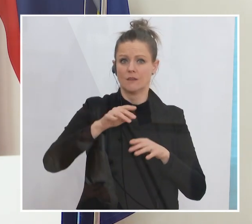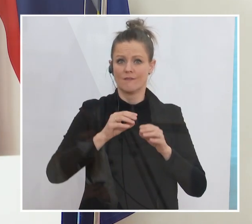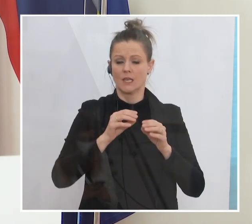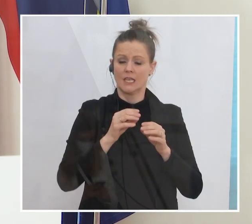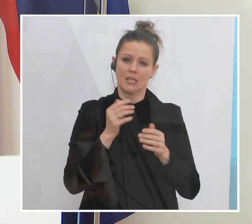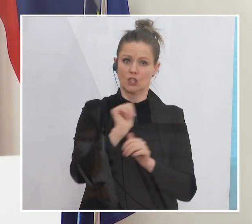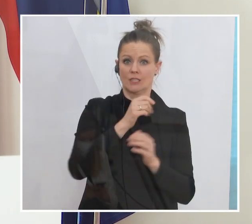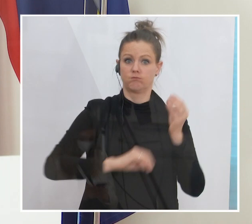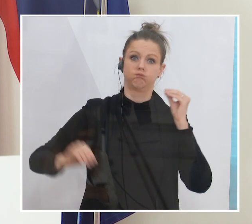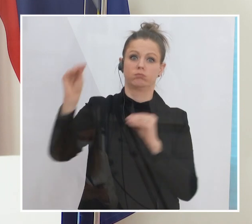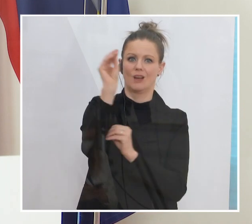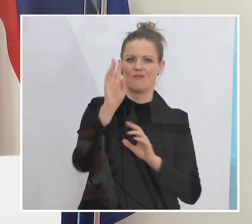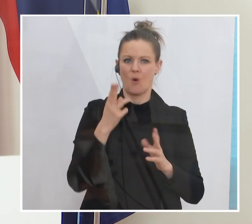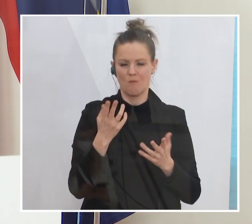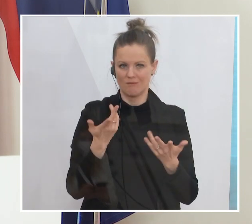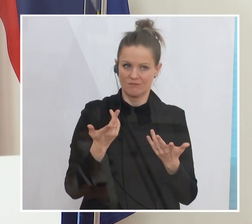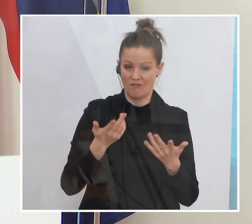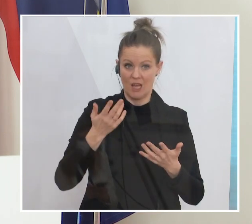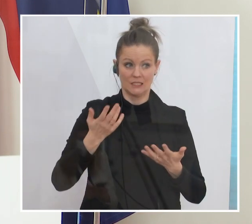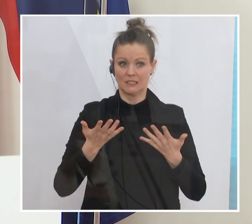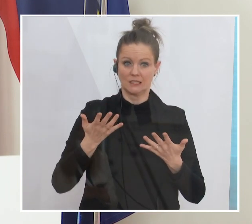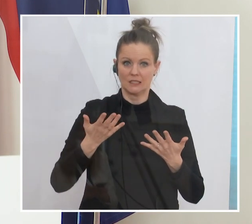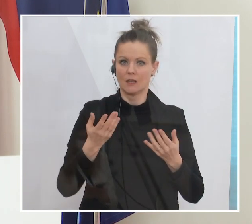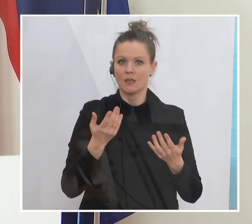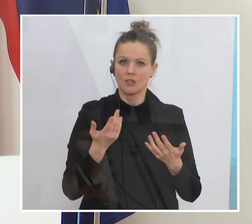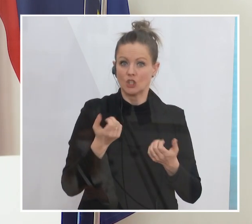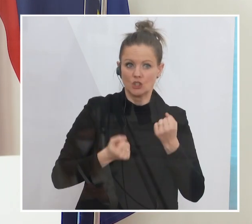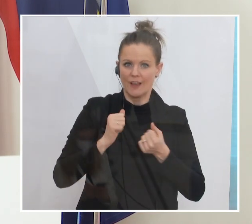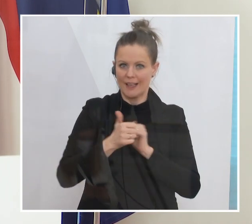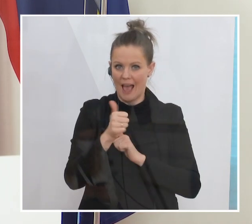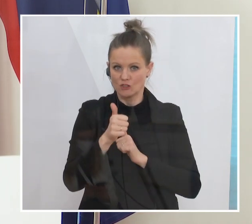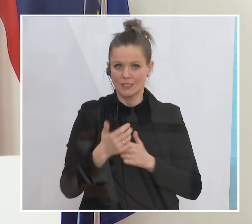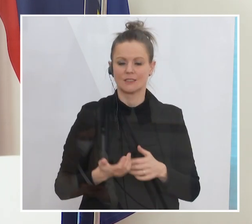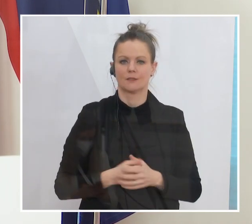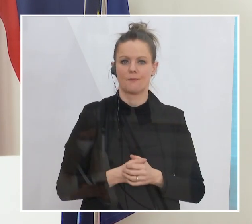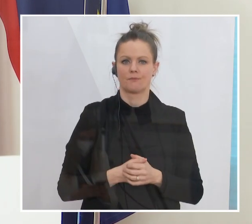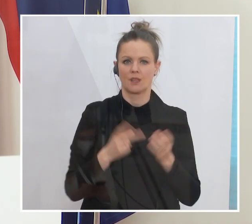Volatilität sind die aber nicht zugetroffen. Und wenn wir das vergleichen mit anderen ähnlich stark